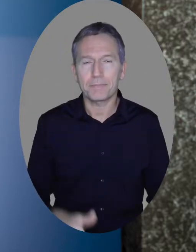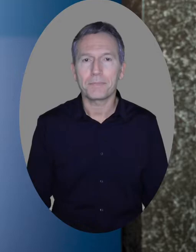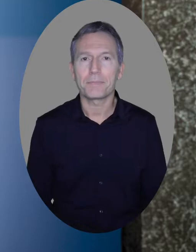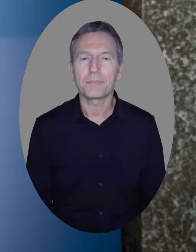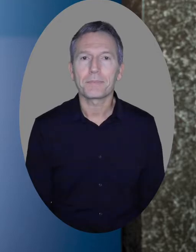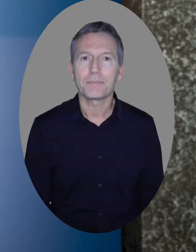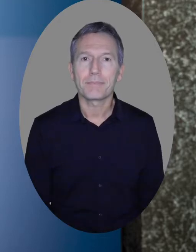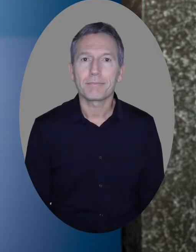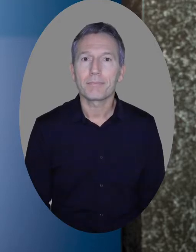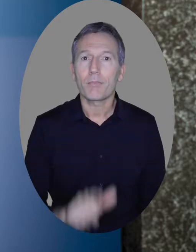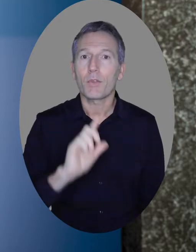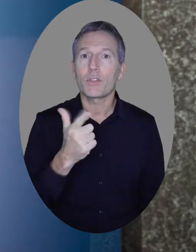a une armée très importante à ses côtés,